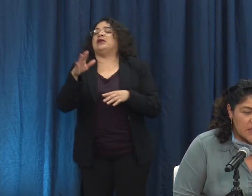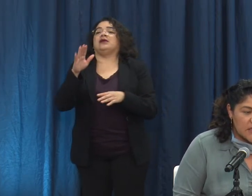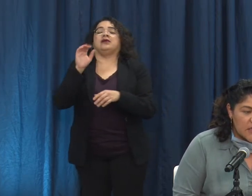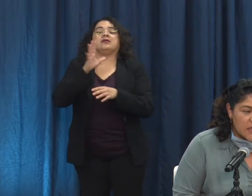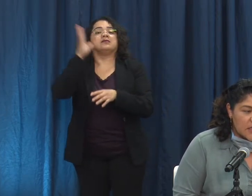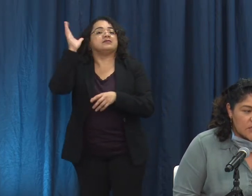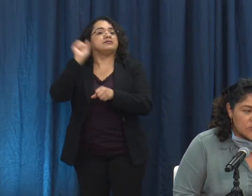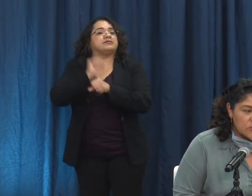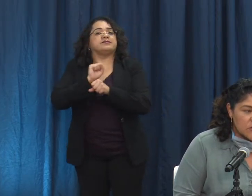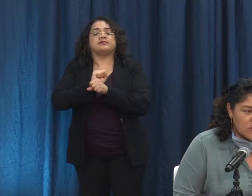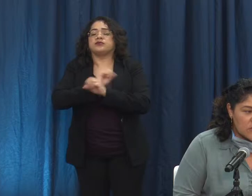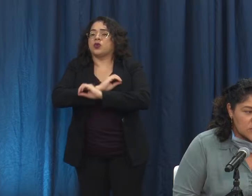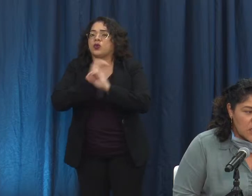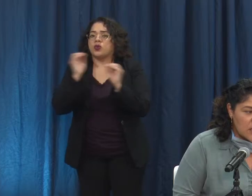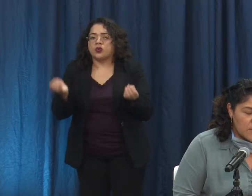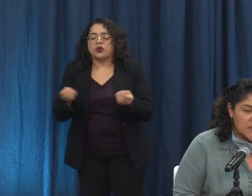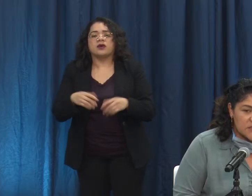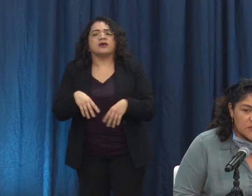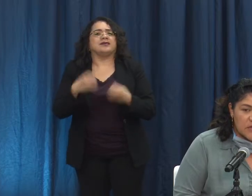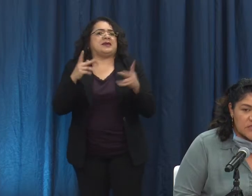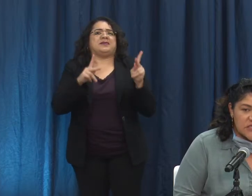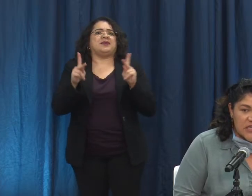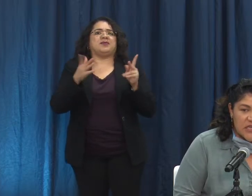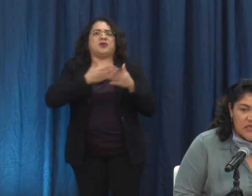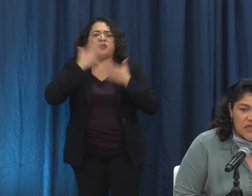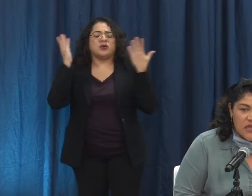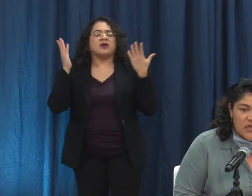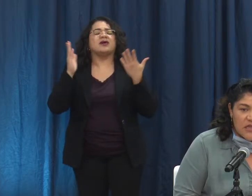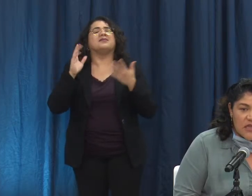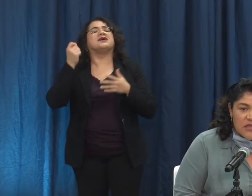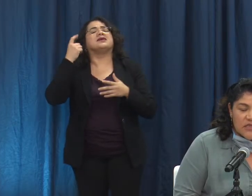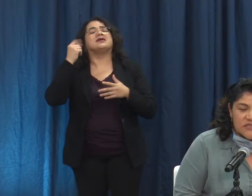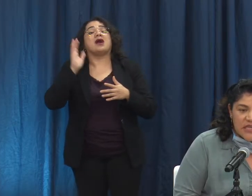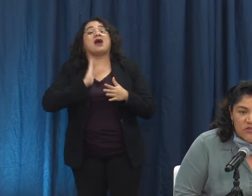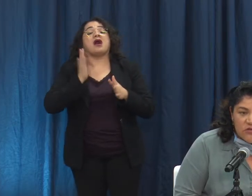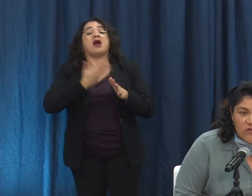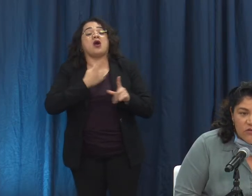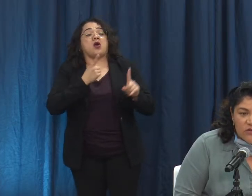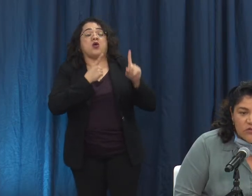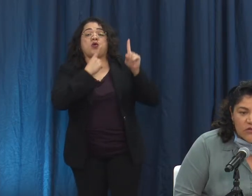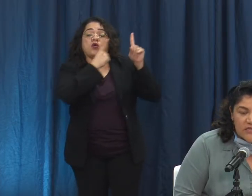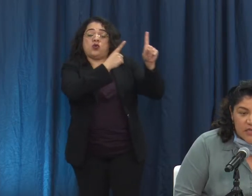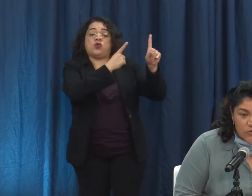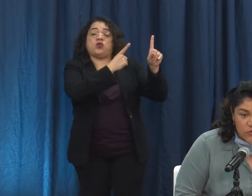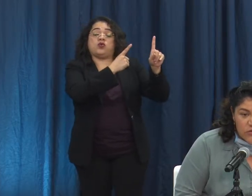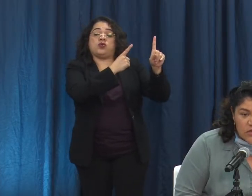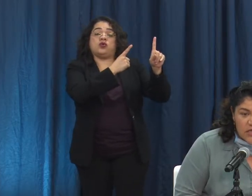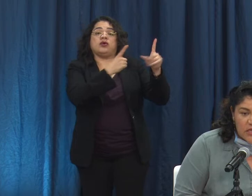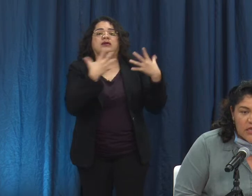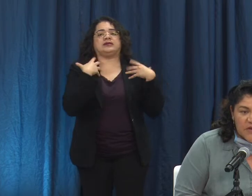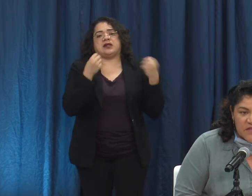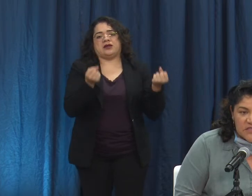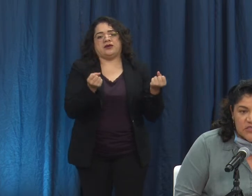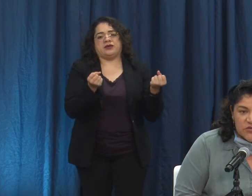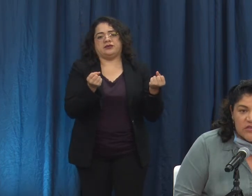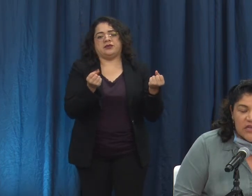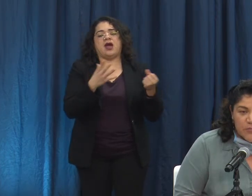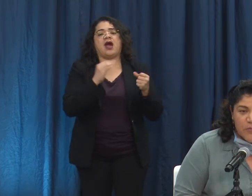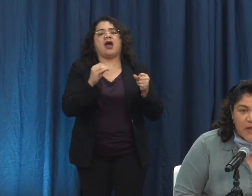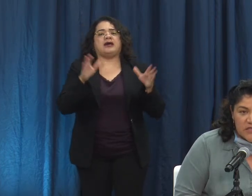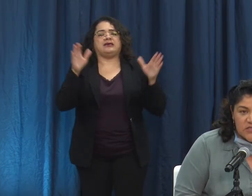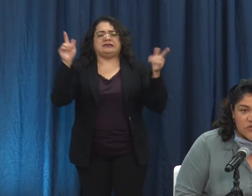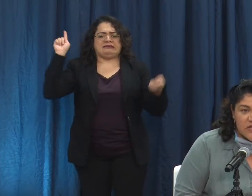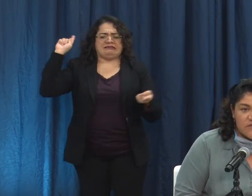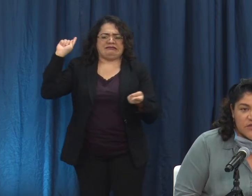yo s tros metas siegen siendo la salud y la prevention de la propagation del V